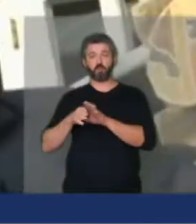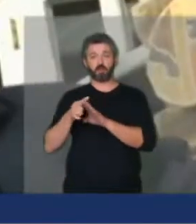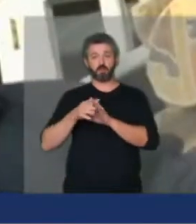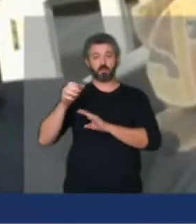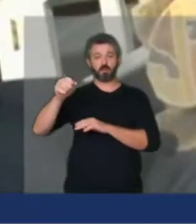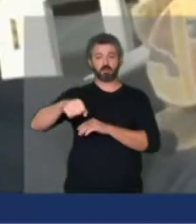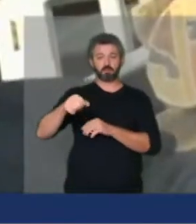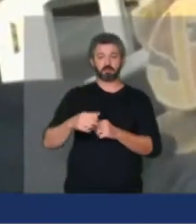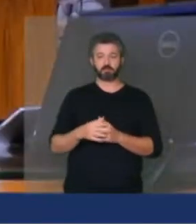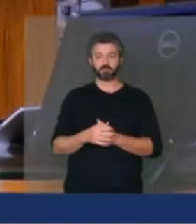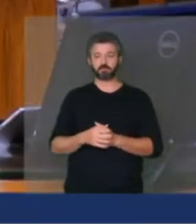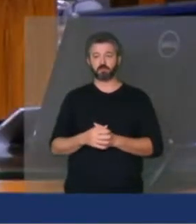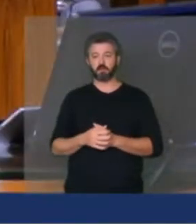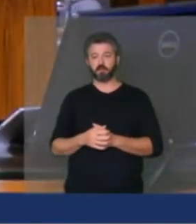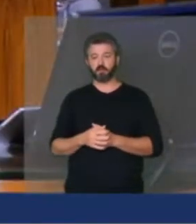OPOSIÇÃO, PRESIDENTE,